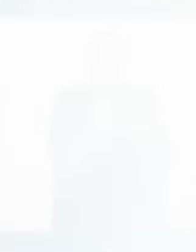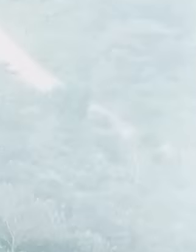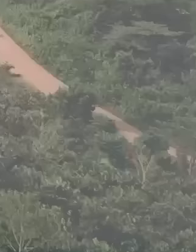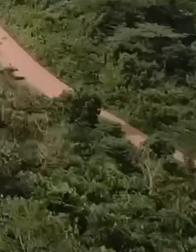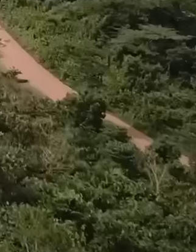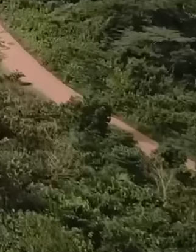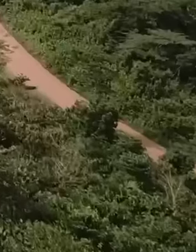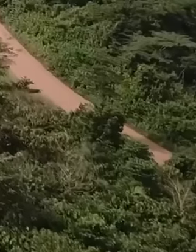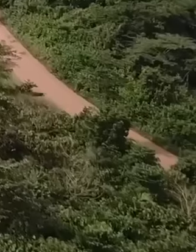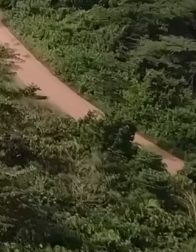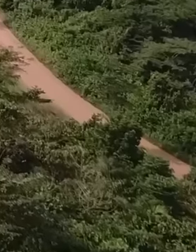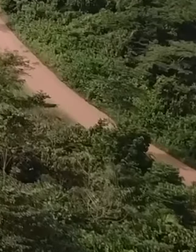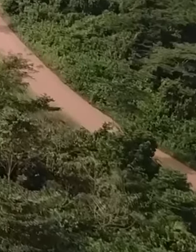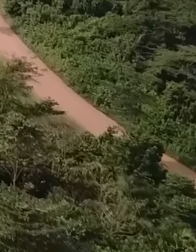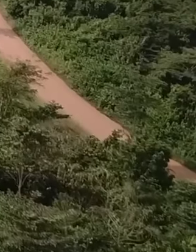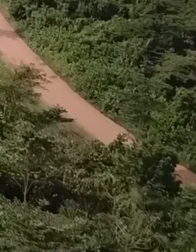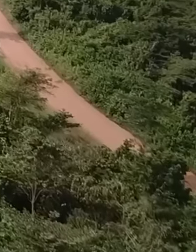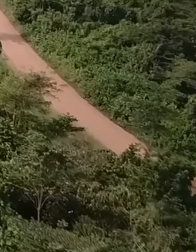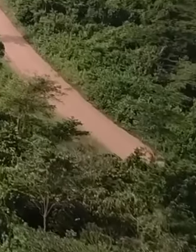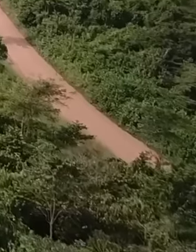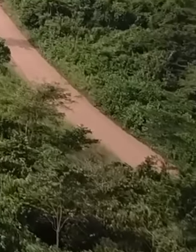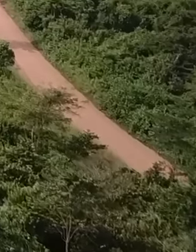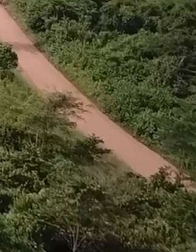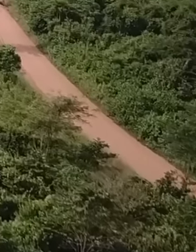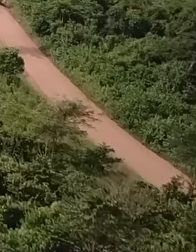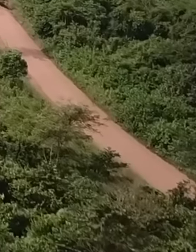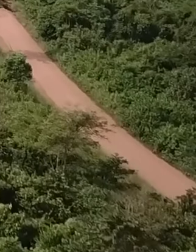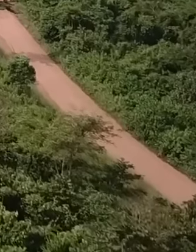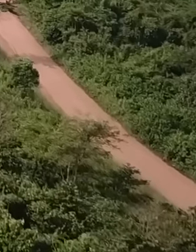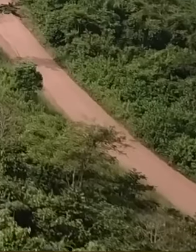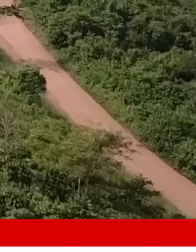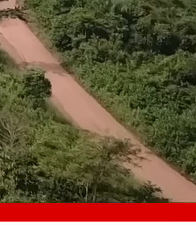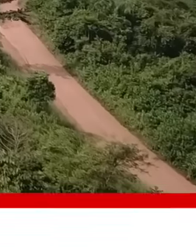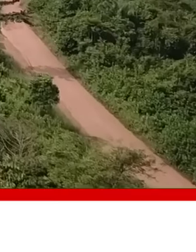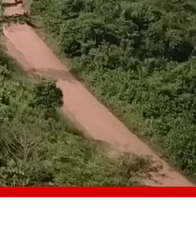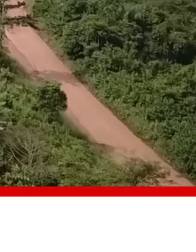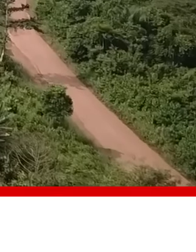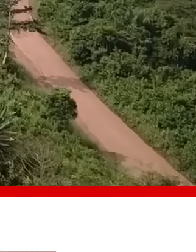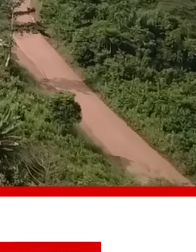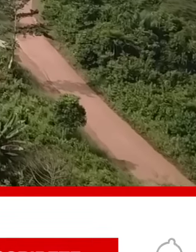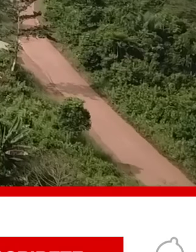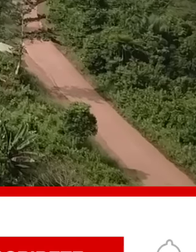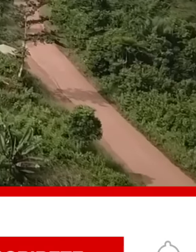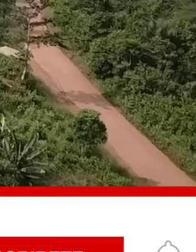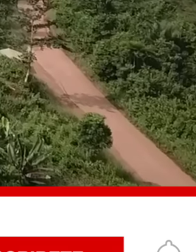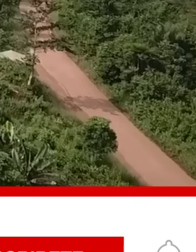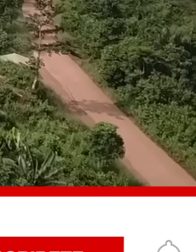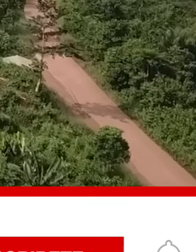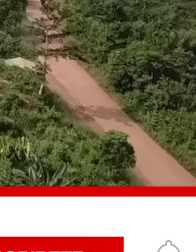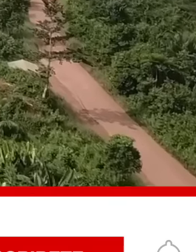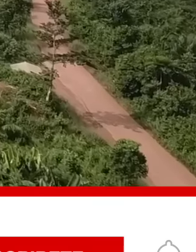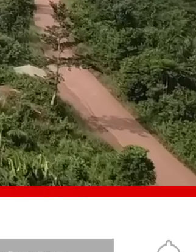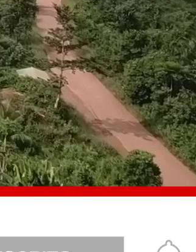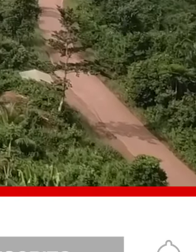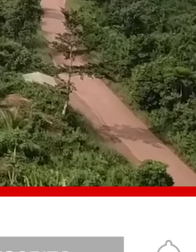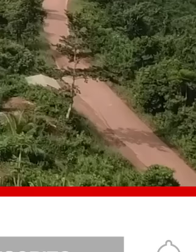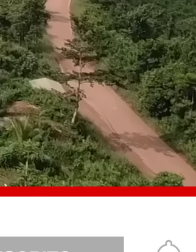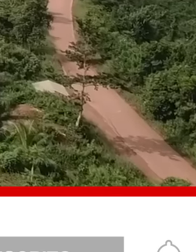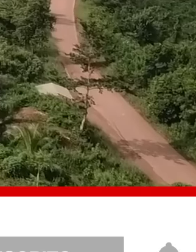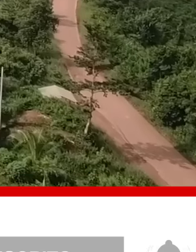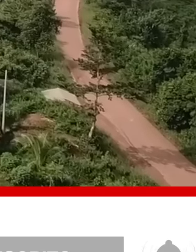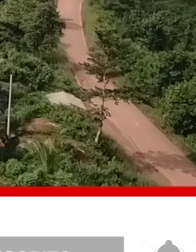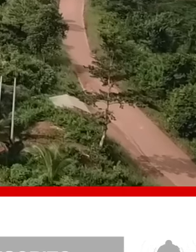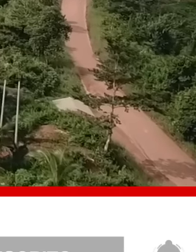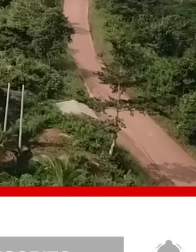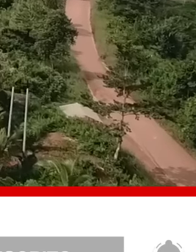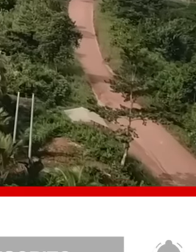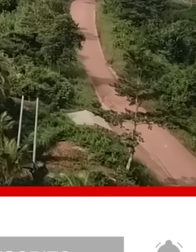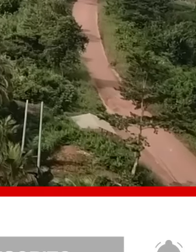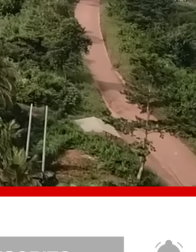presupuestales en términos de la extensión que gobiernan de la diversidad de sus territorios